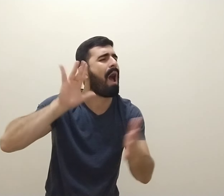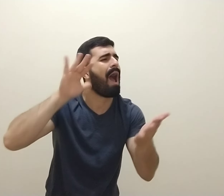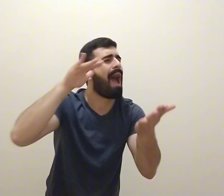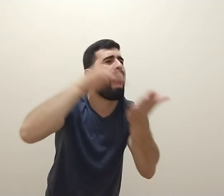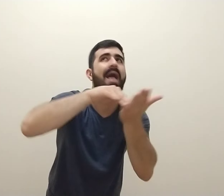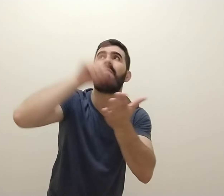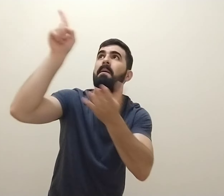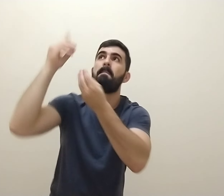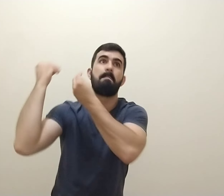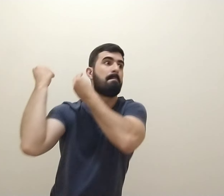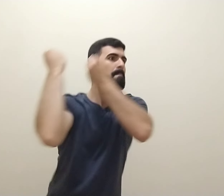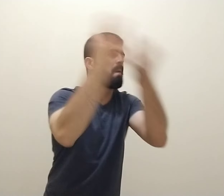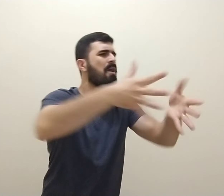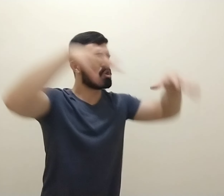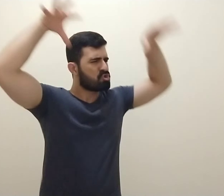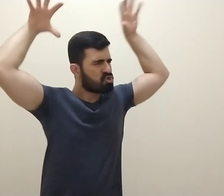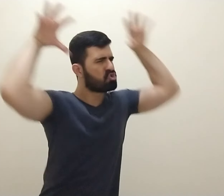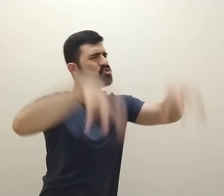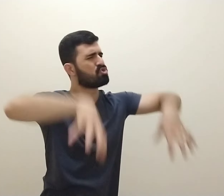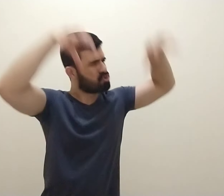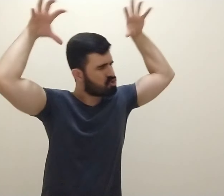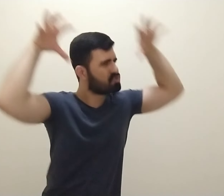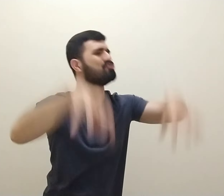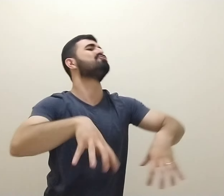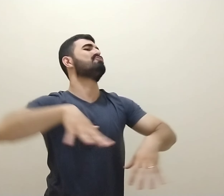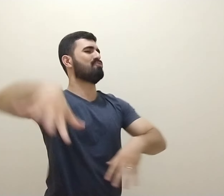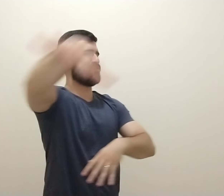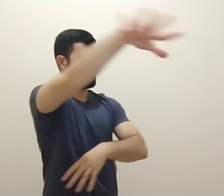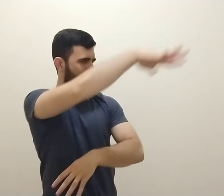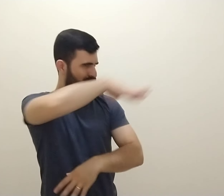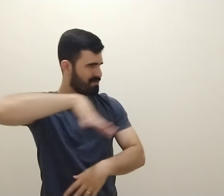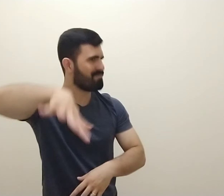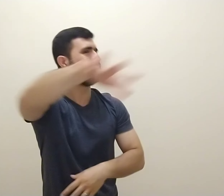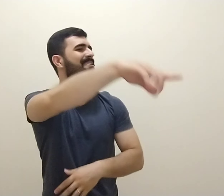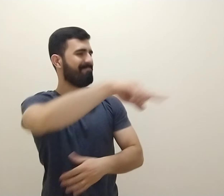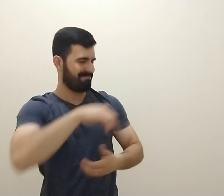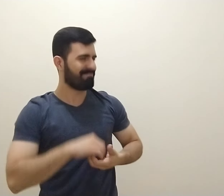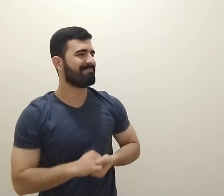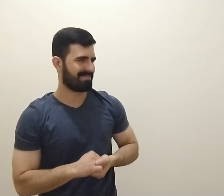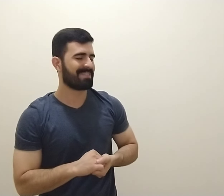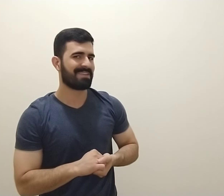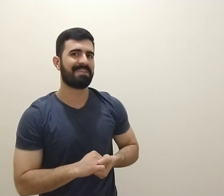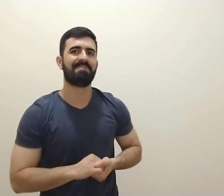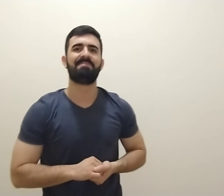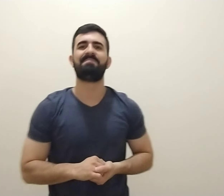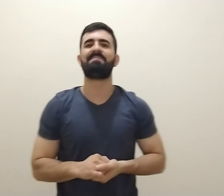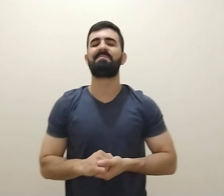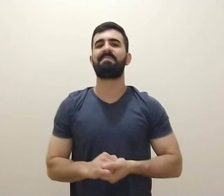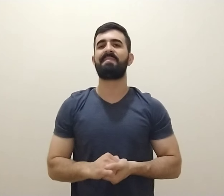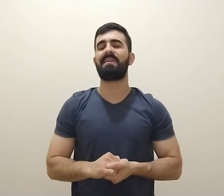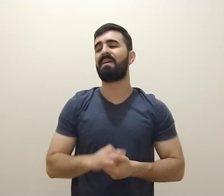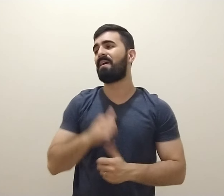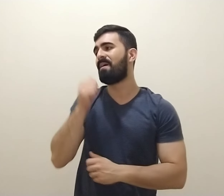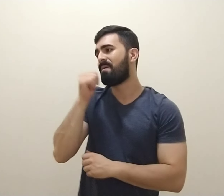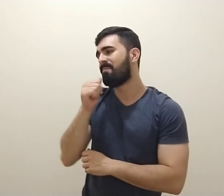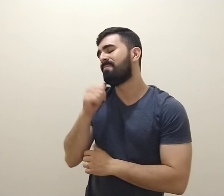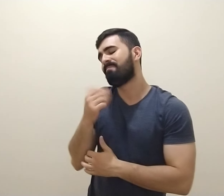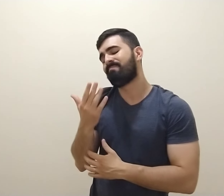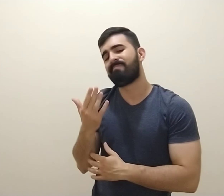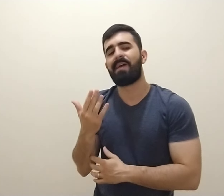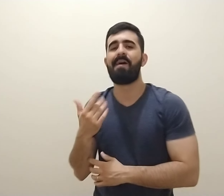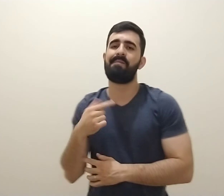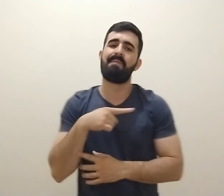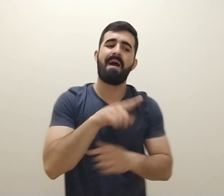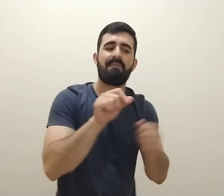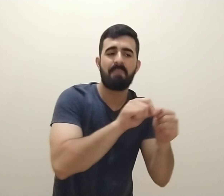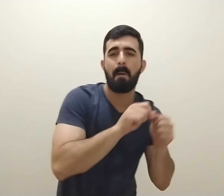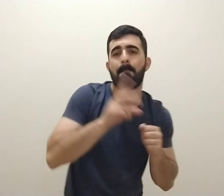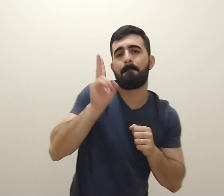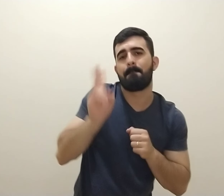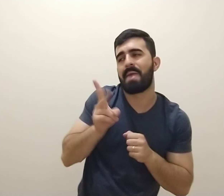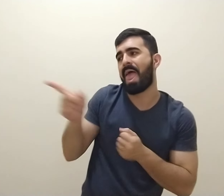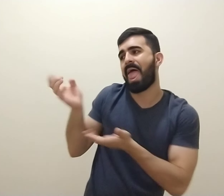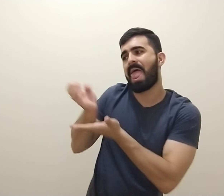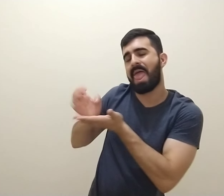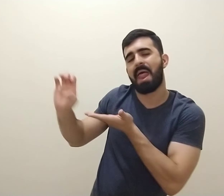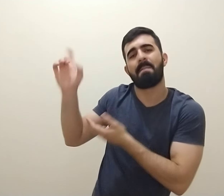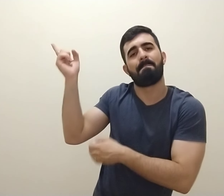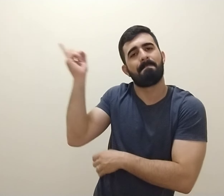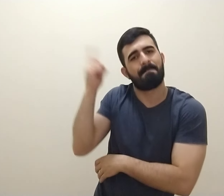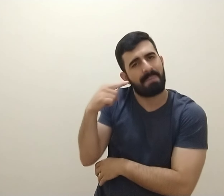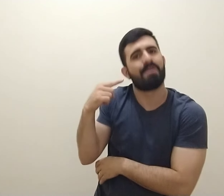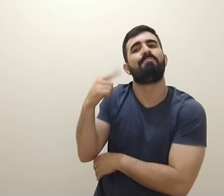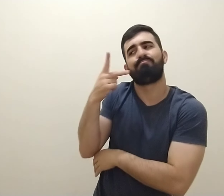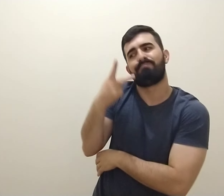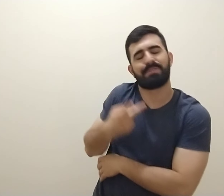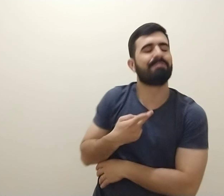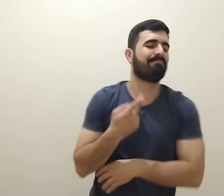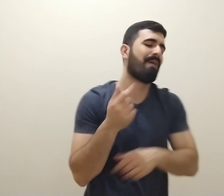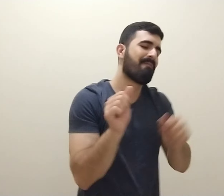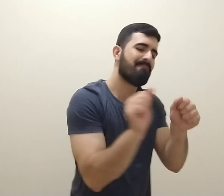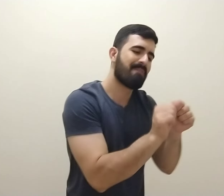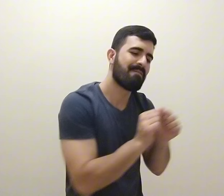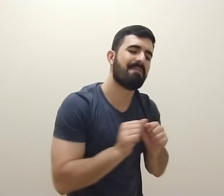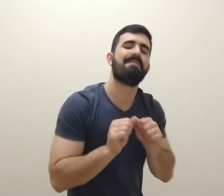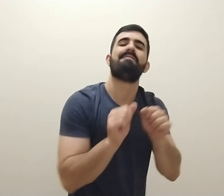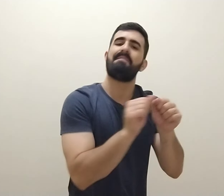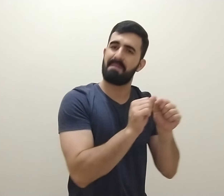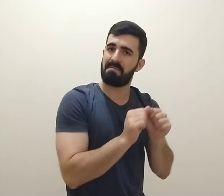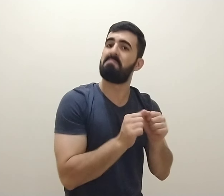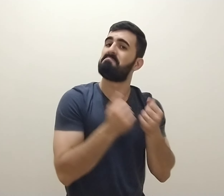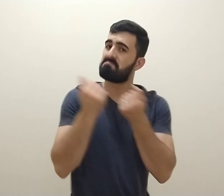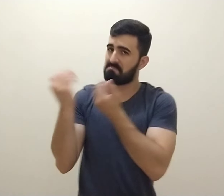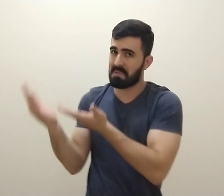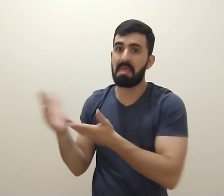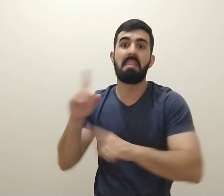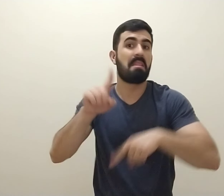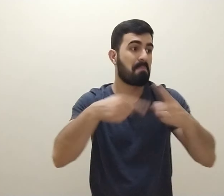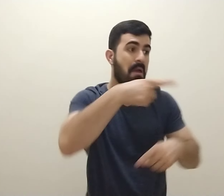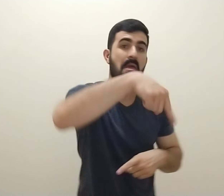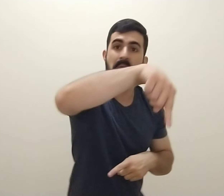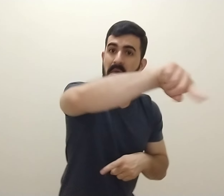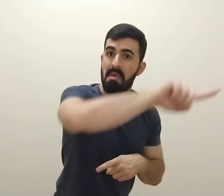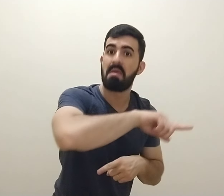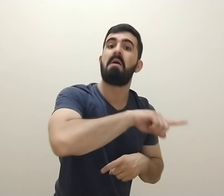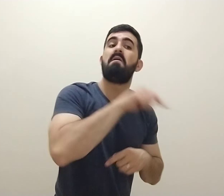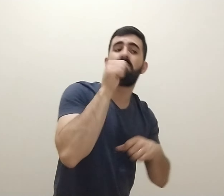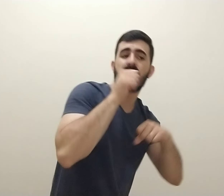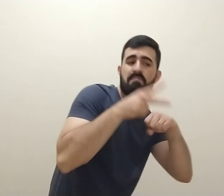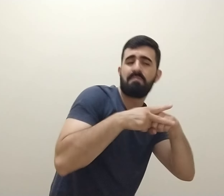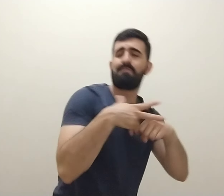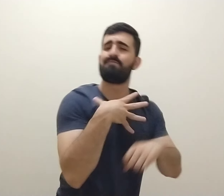enviar a chuva sobre a face da terra'". 15 - A mulher foi e fez como Elias lhe tinha dito.